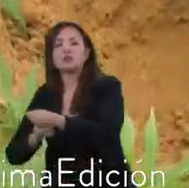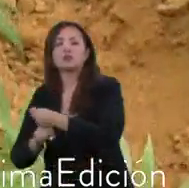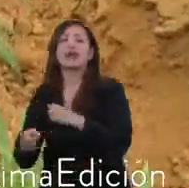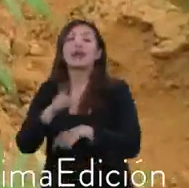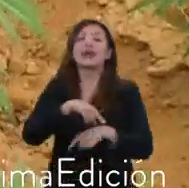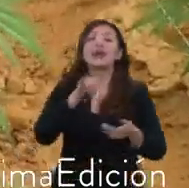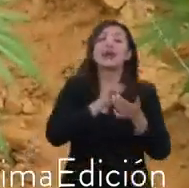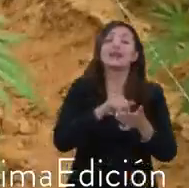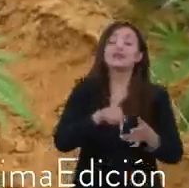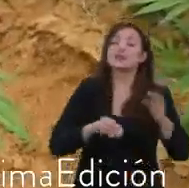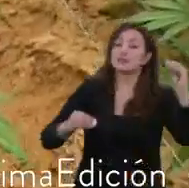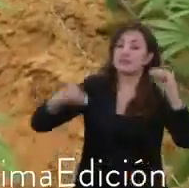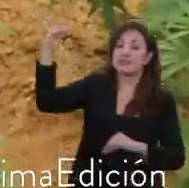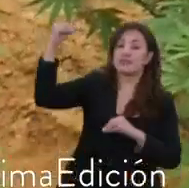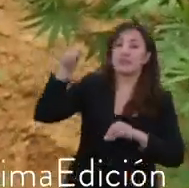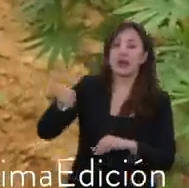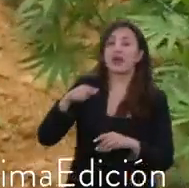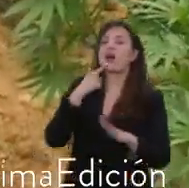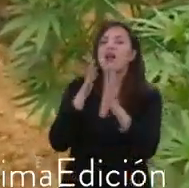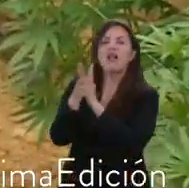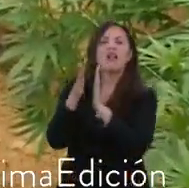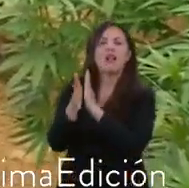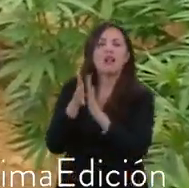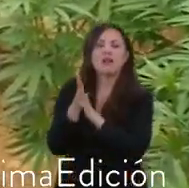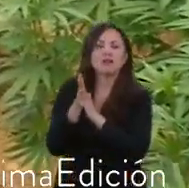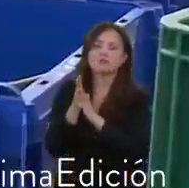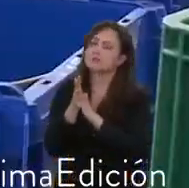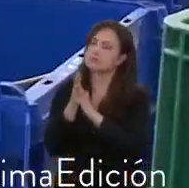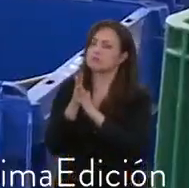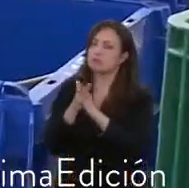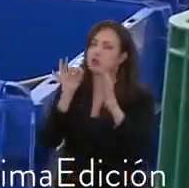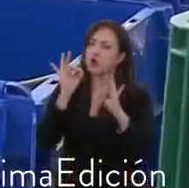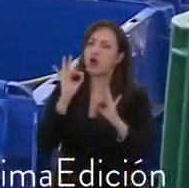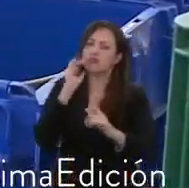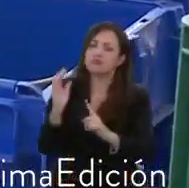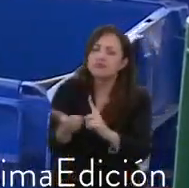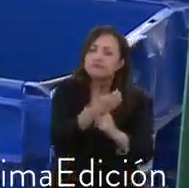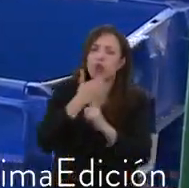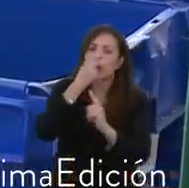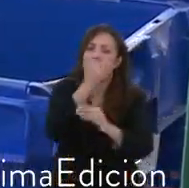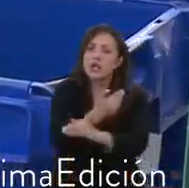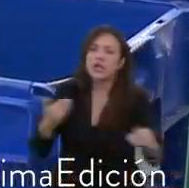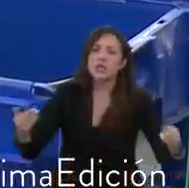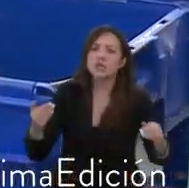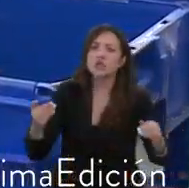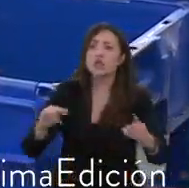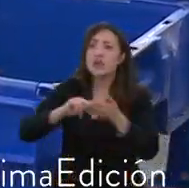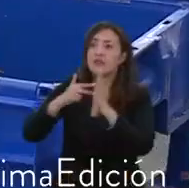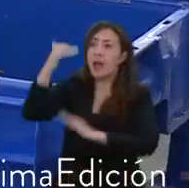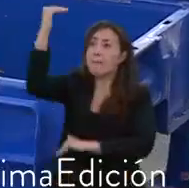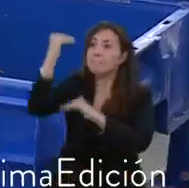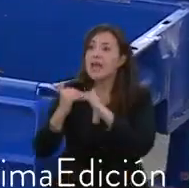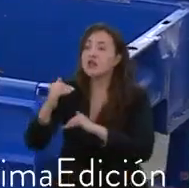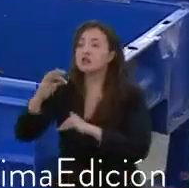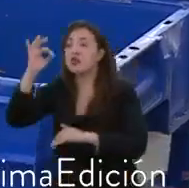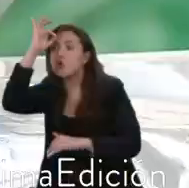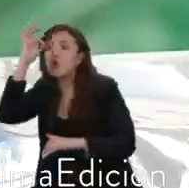la Cámara donde 71 representantes votaron en contra de su aprobación mientras que